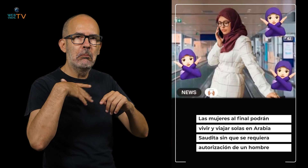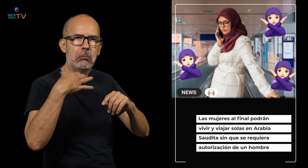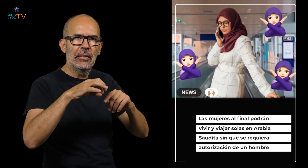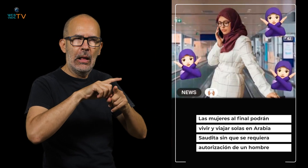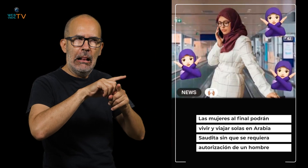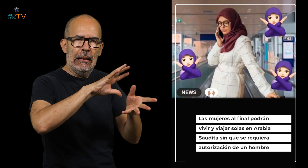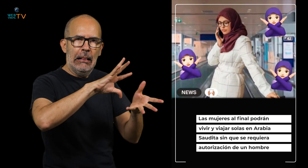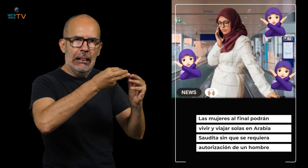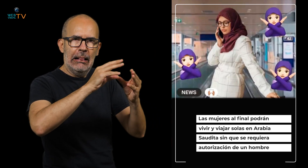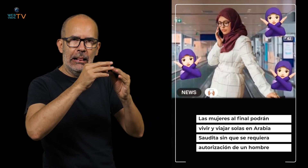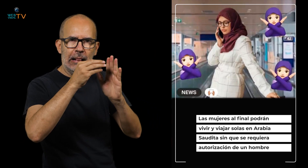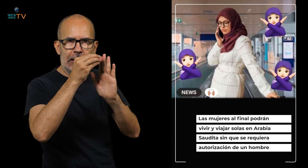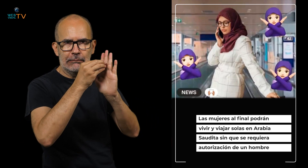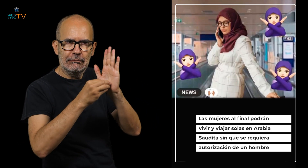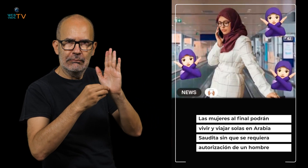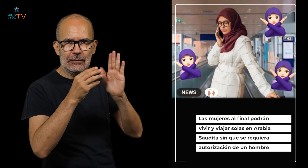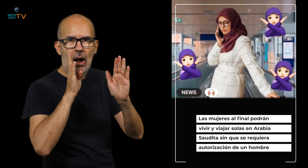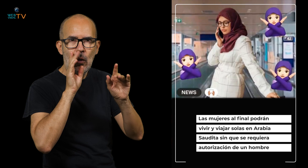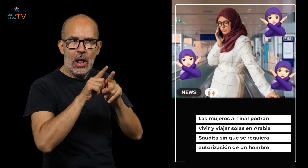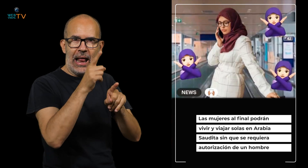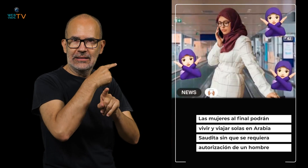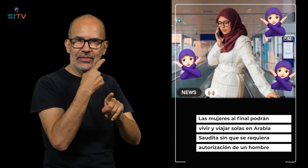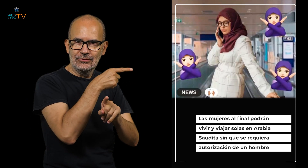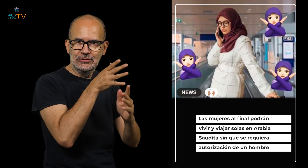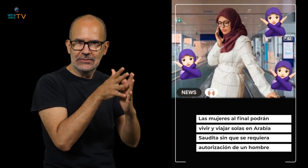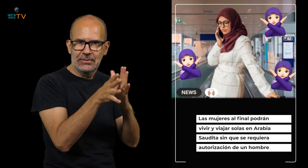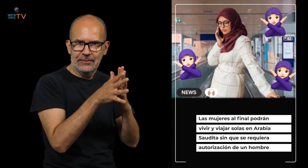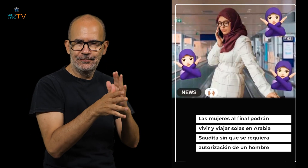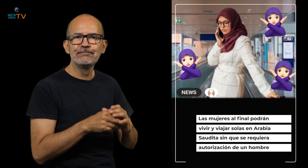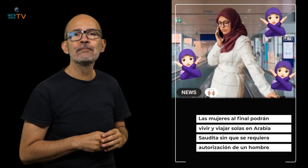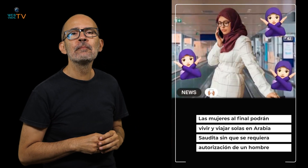e incorporando los nuevos cambios que van surgiendo en los otros festivales.